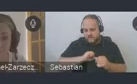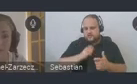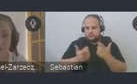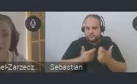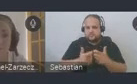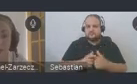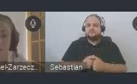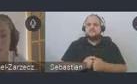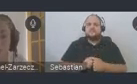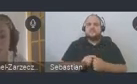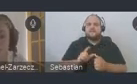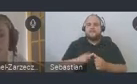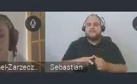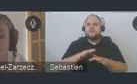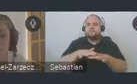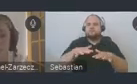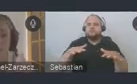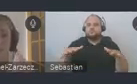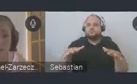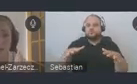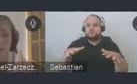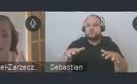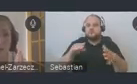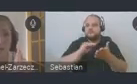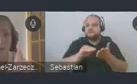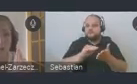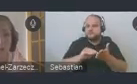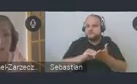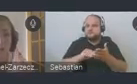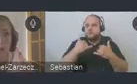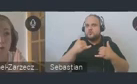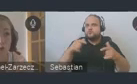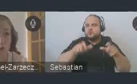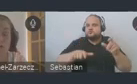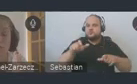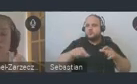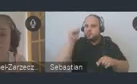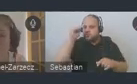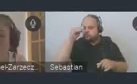Ale, to co pisaliście, różne osoby uczą się w różnym tempie,